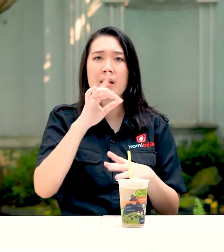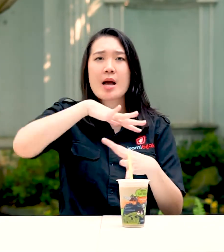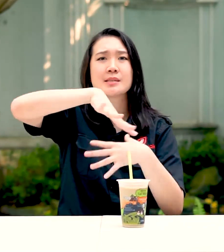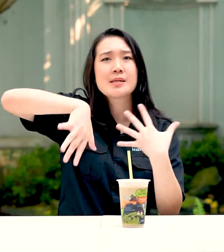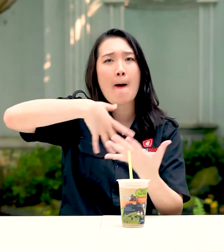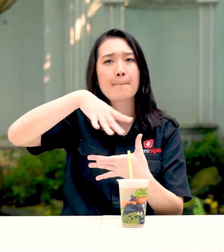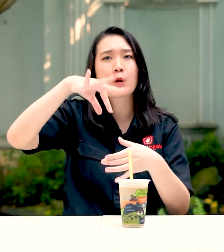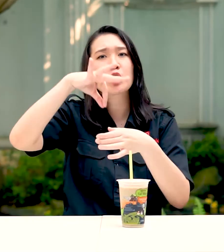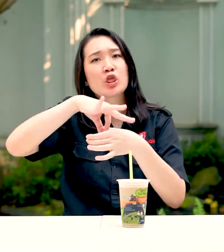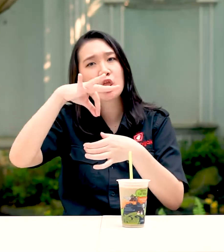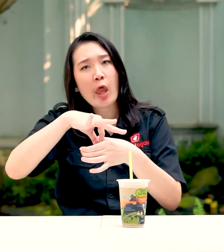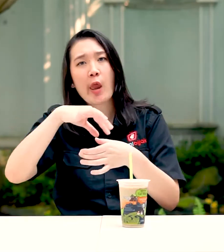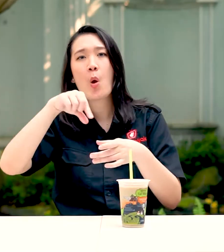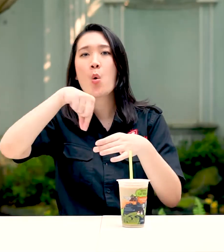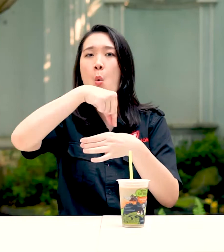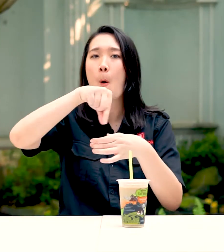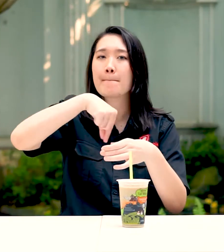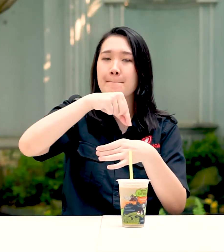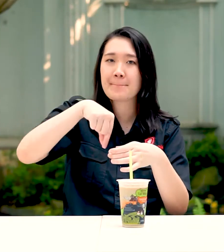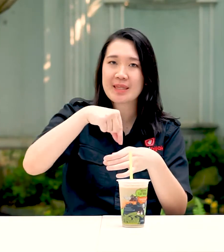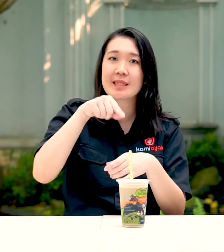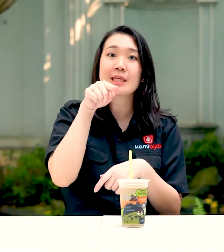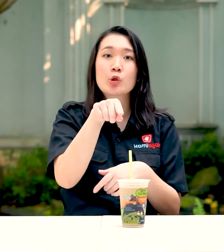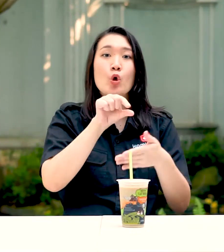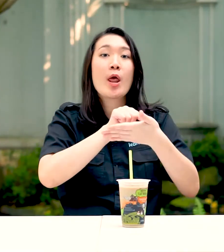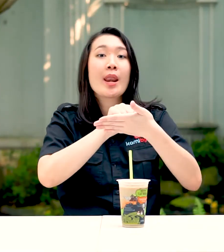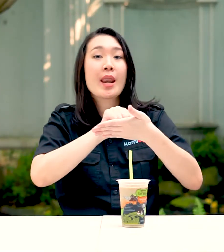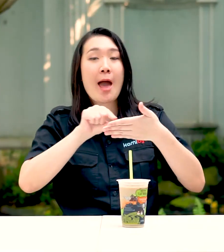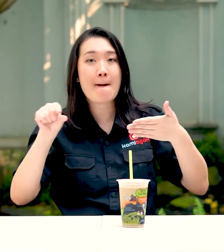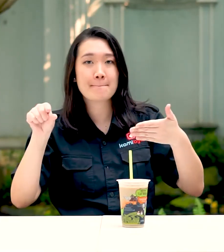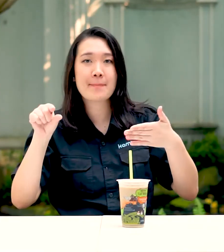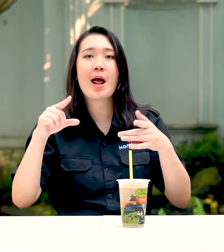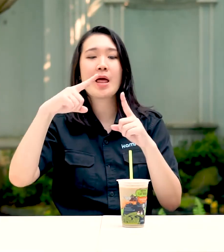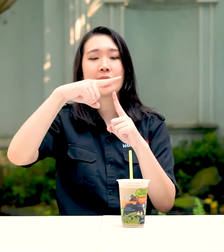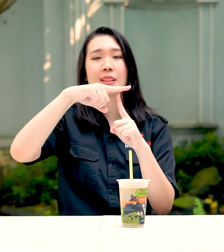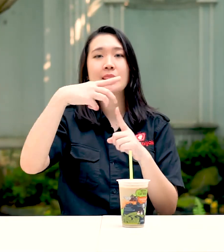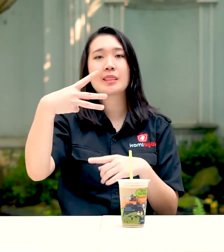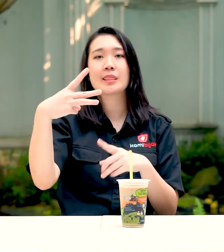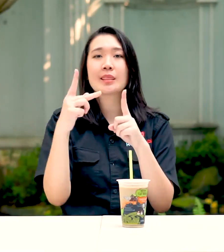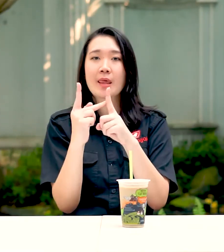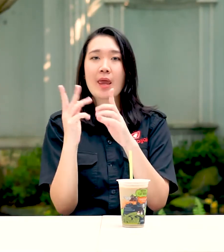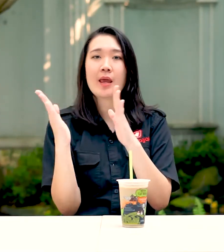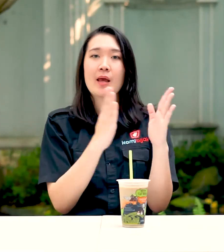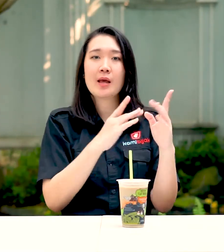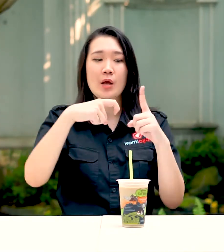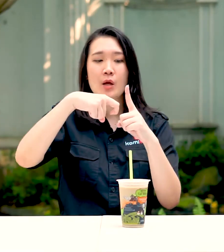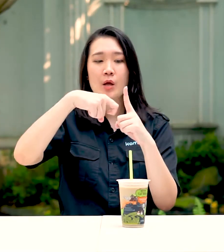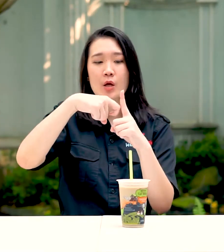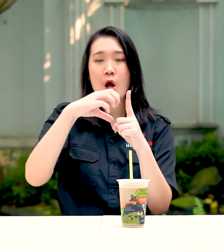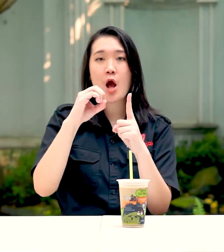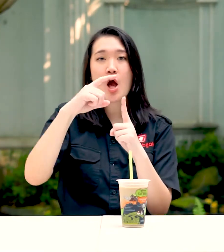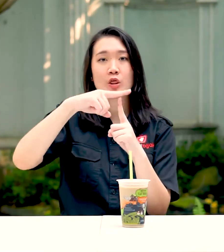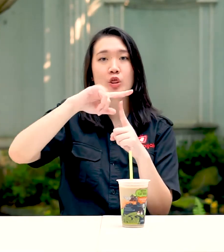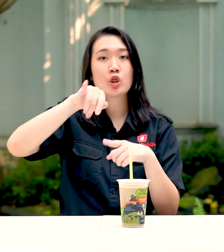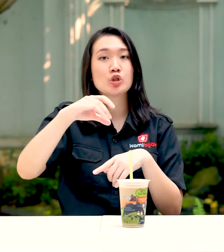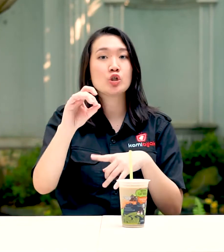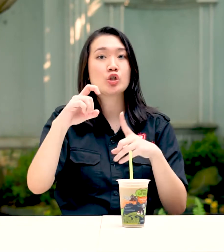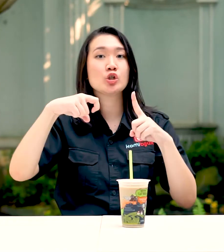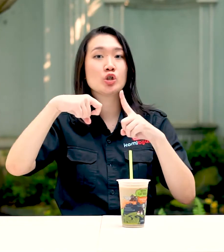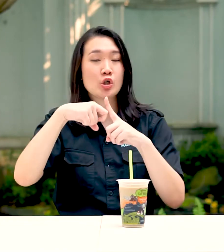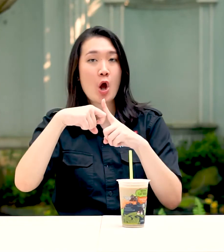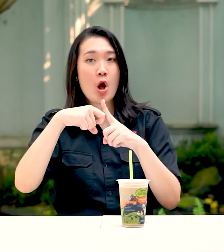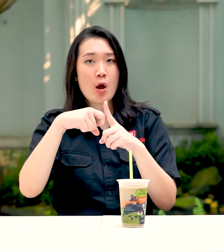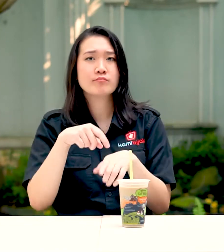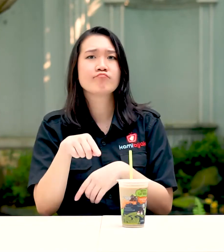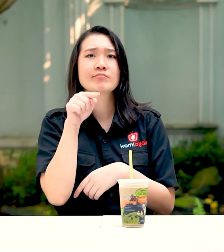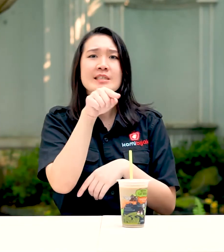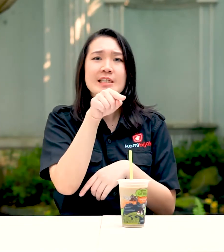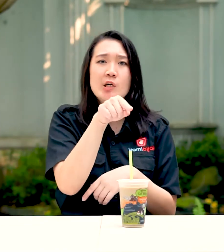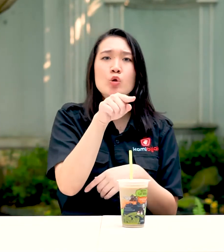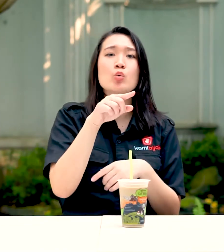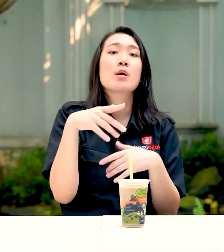Nama minuman ini Teh Kotjok Kopi Tubruk,